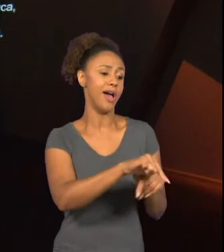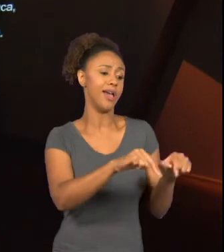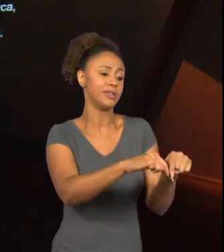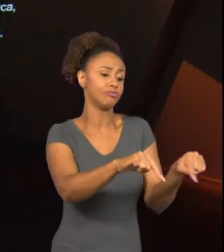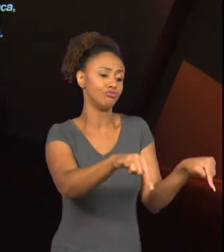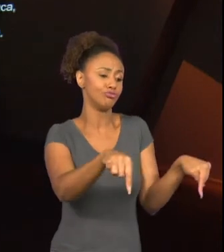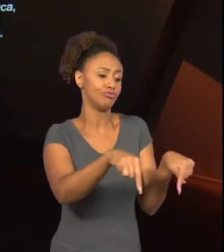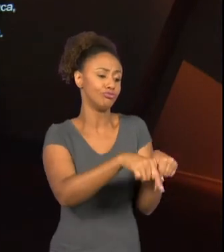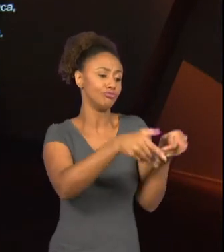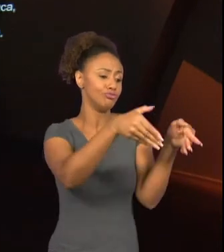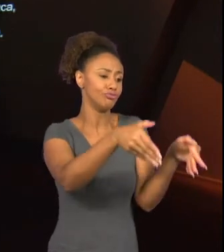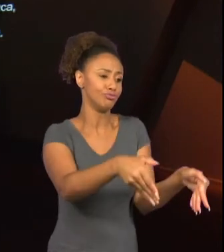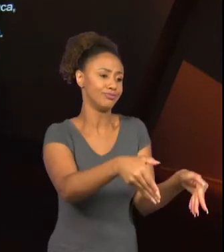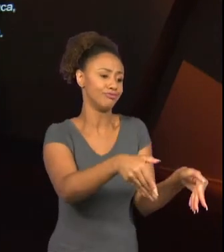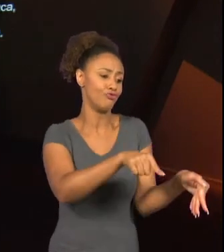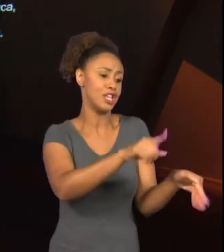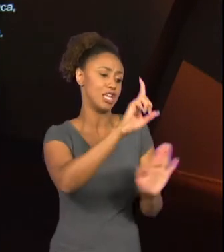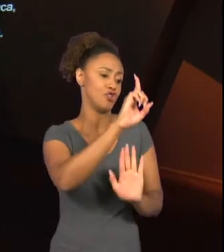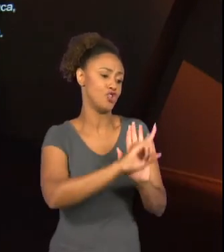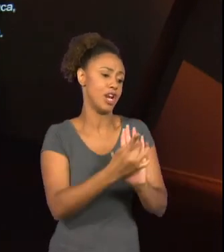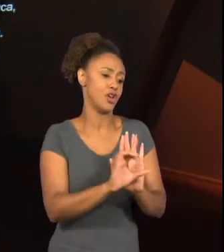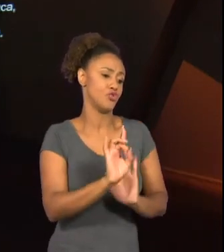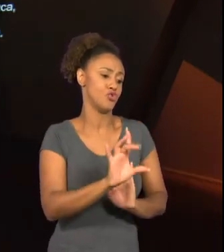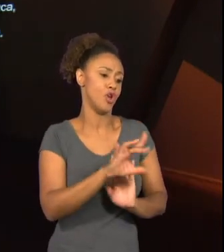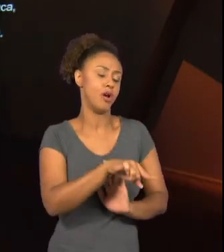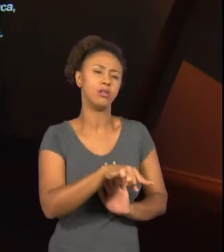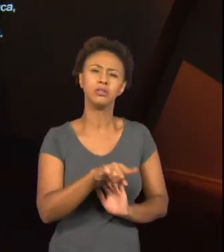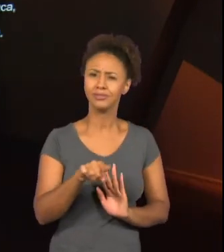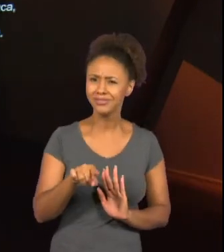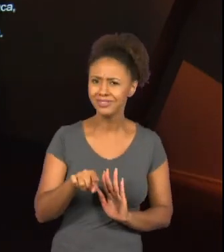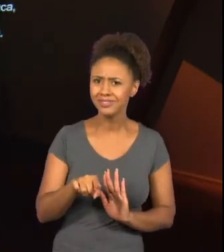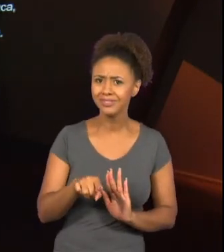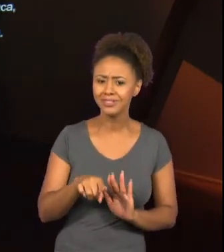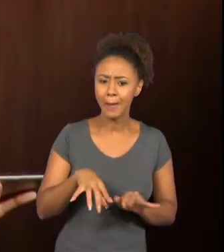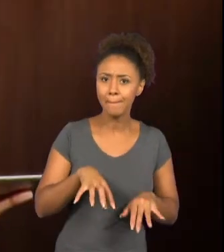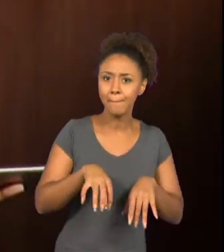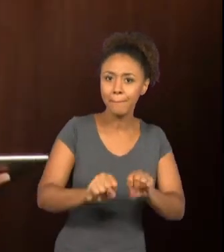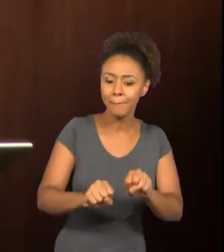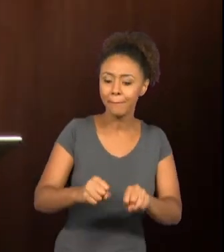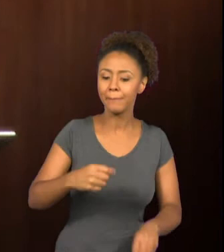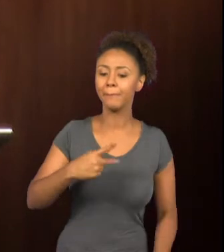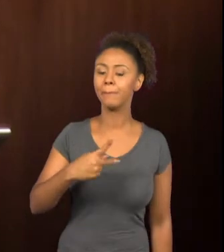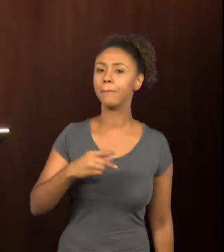LATIFÚNDIO", OLHA COMO ISSO TOCA NA QUESTÃO DO TRABALHO E DA POSSE QUE NÃO ANDAM JUNTOS.